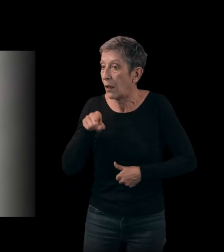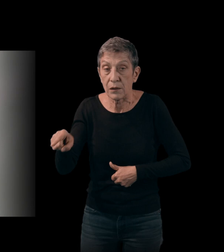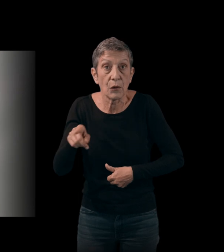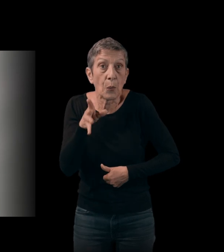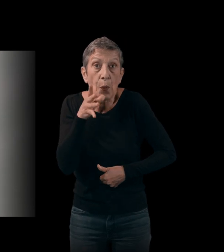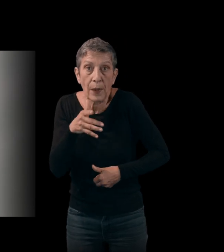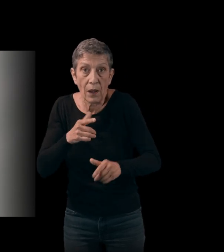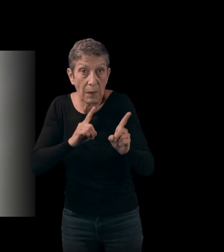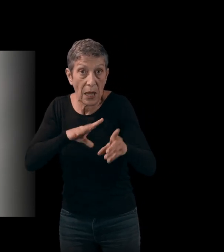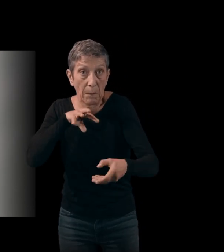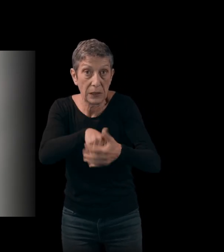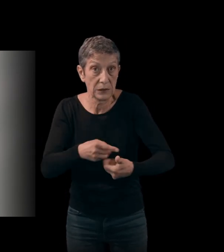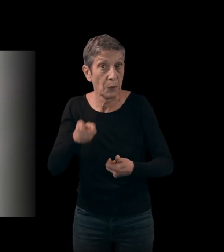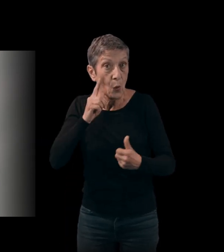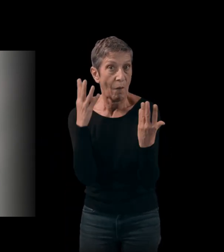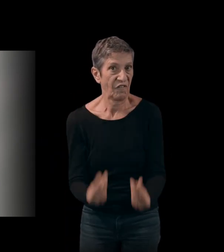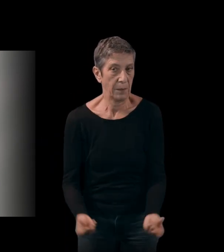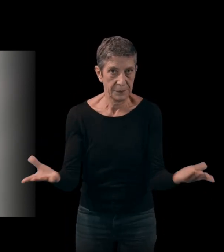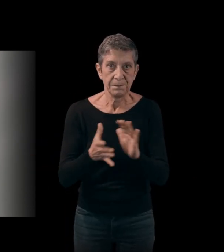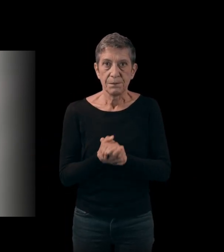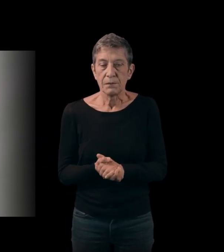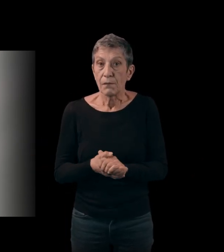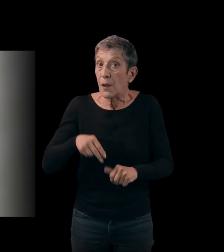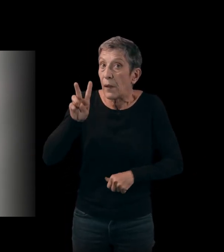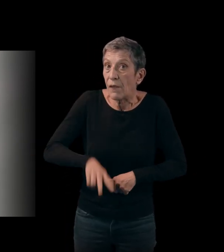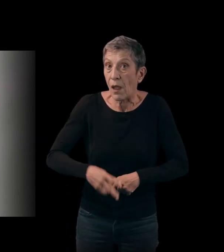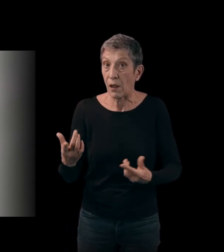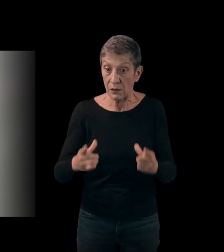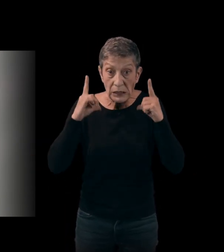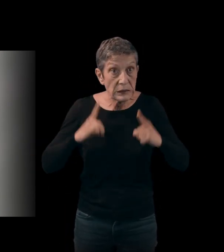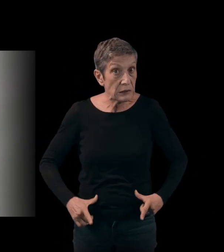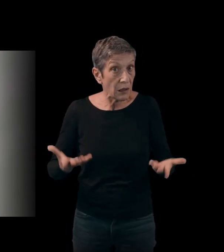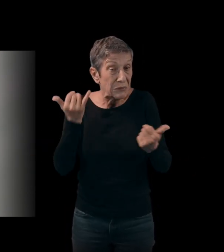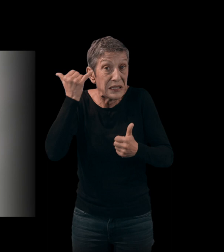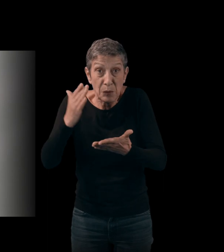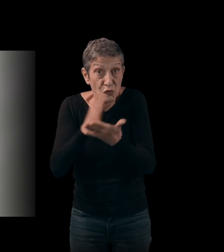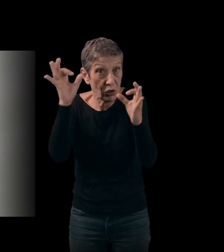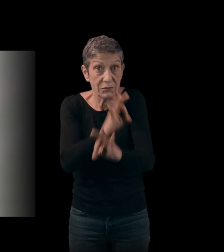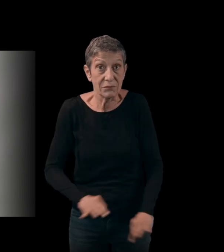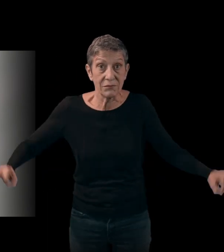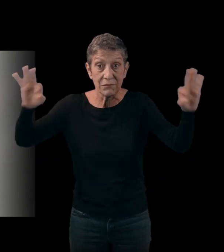porte-drapeaux. En ce temps-là, l’idée même de notre lycée était inconcevable. Elle n’avait rien d’une hypothèse.